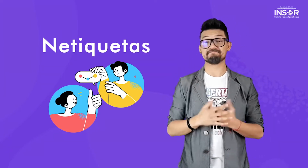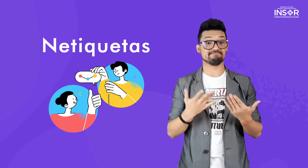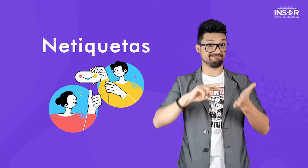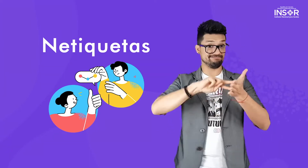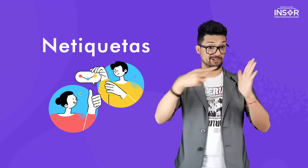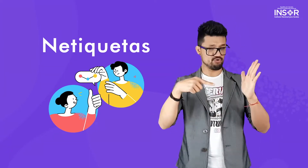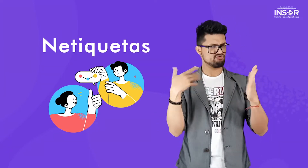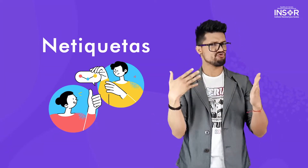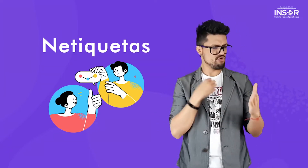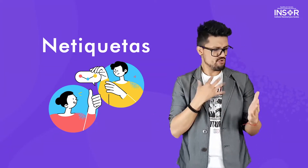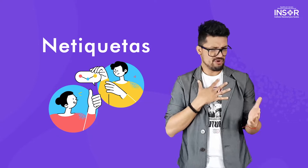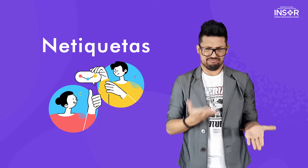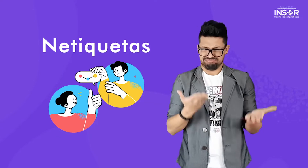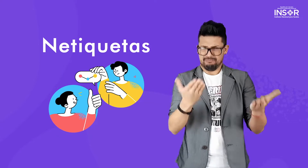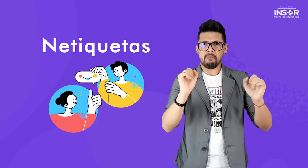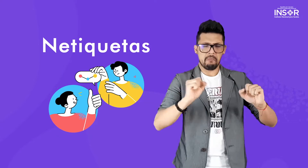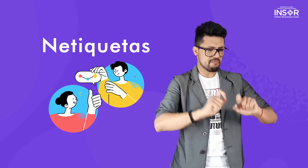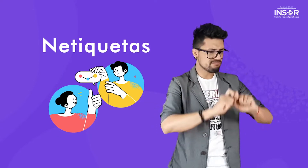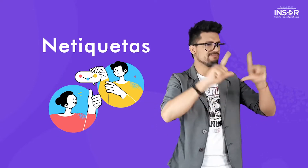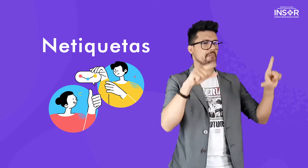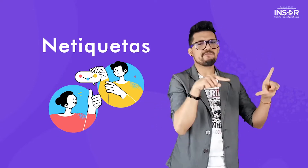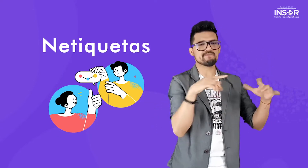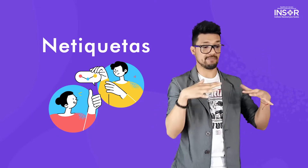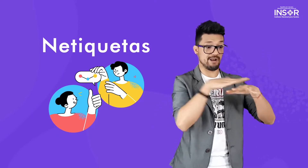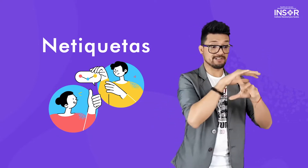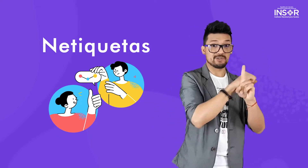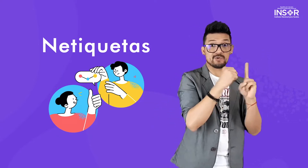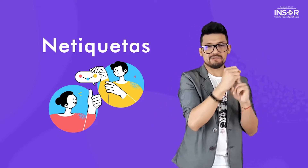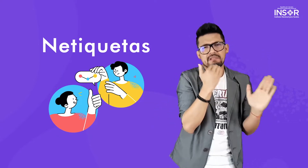gracias a la tecnología podemos acceder a múltiples plataformas y aplicaciones